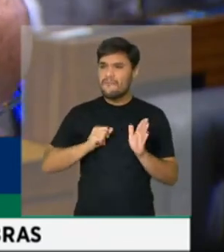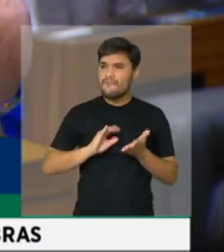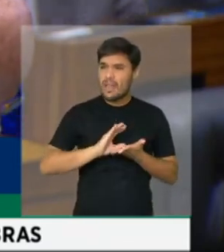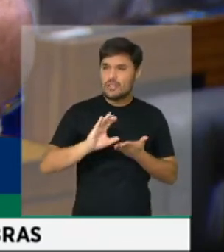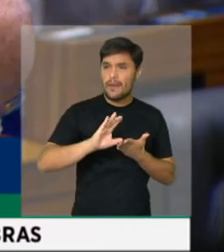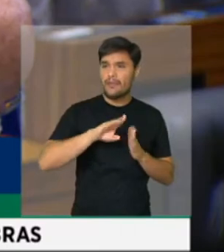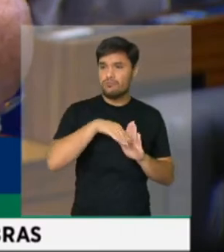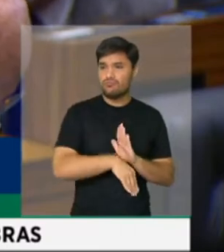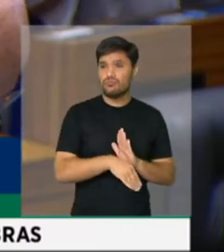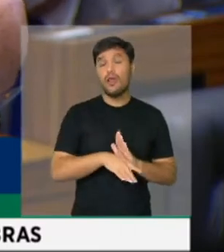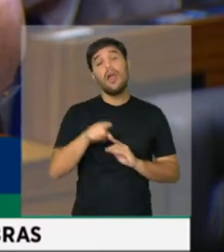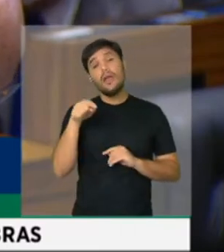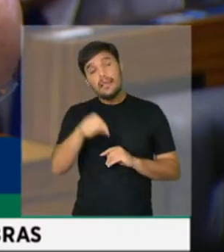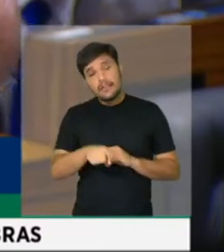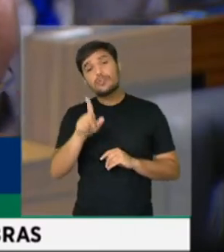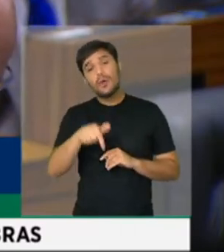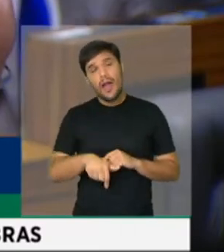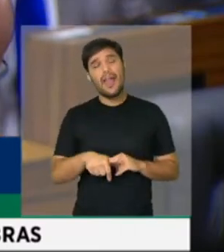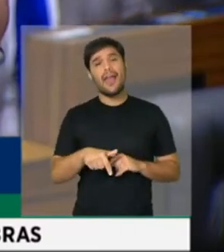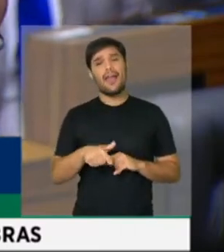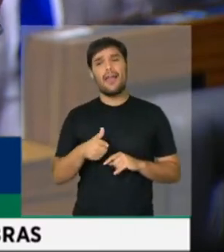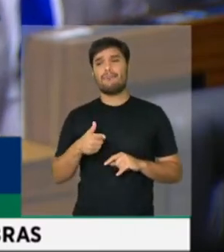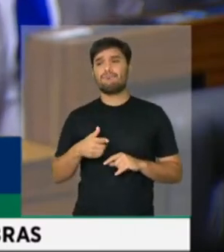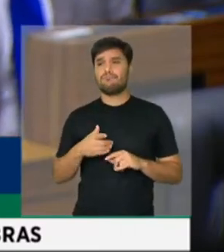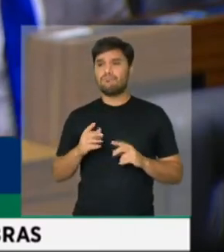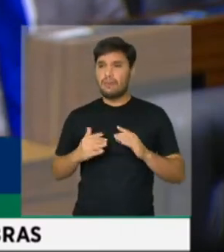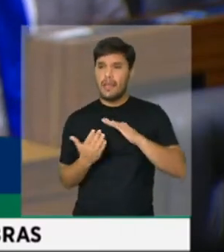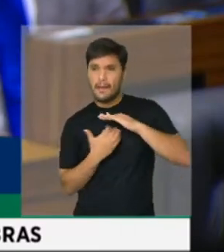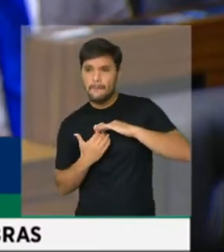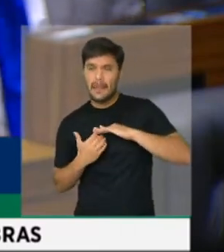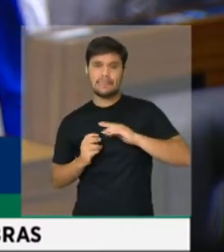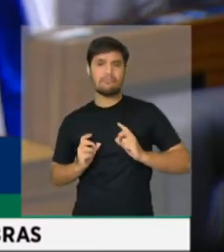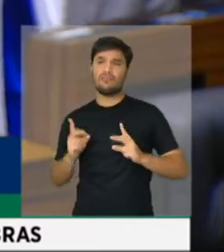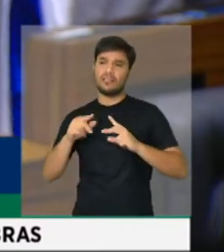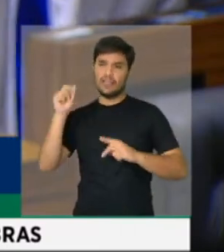SEM CONSULTÁ-LO E DEPOIS VEM A CONTA PRA PAGAR, MAIS AUMENTO NA TARIFA DE ENERGIA,